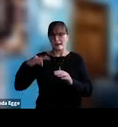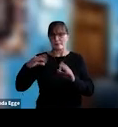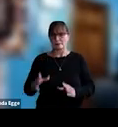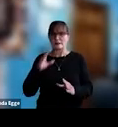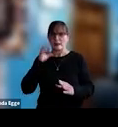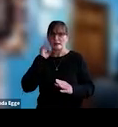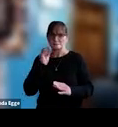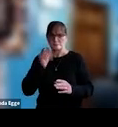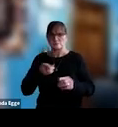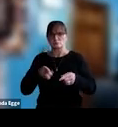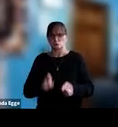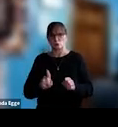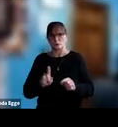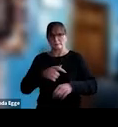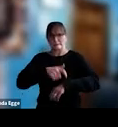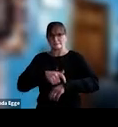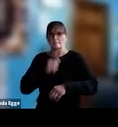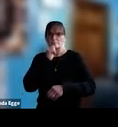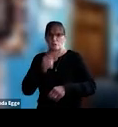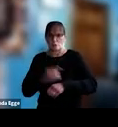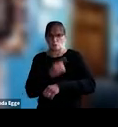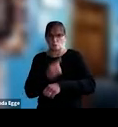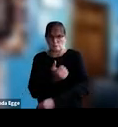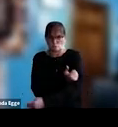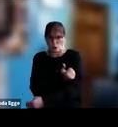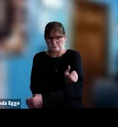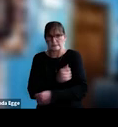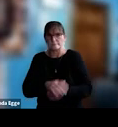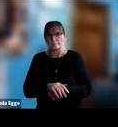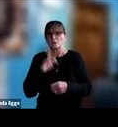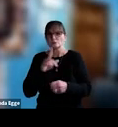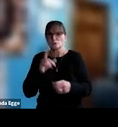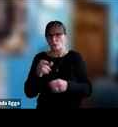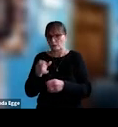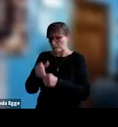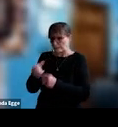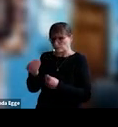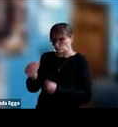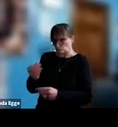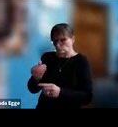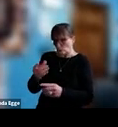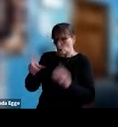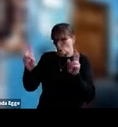durante los periodos de no consumo. Pueden ser citas del solicitante o citas de los registros de tratamiento